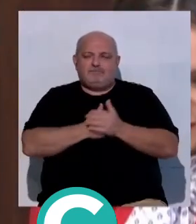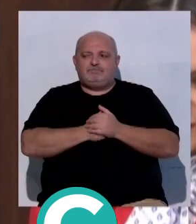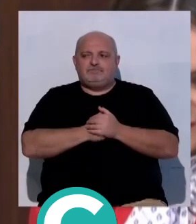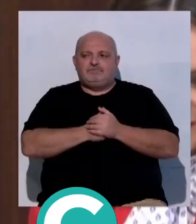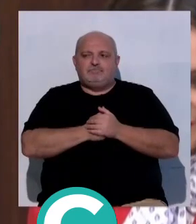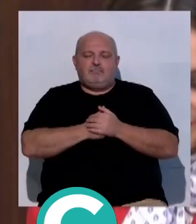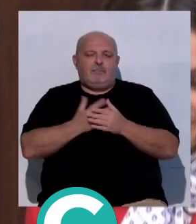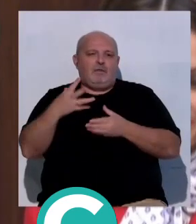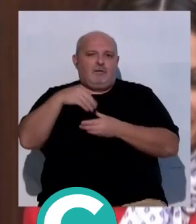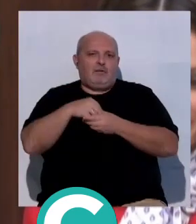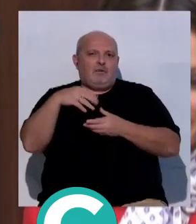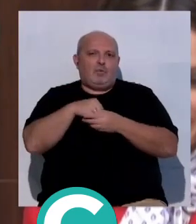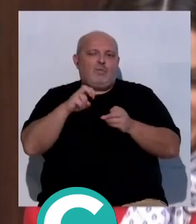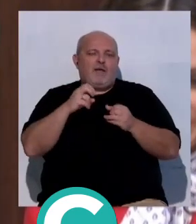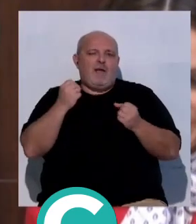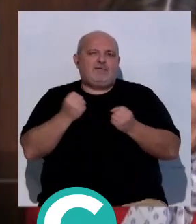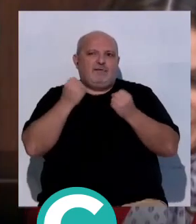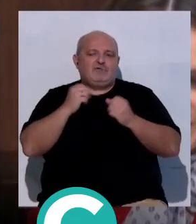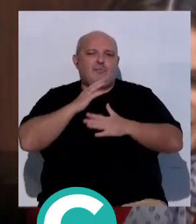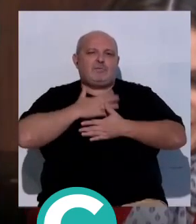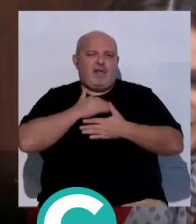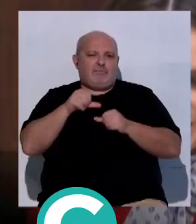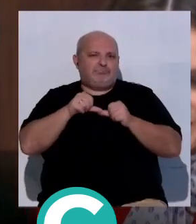que van a incorporarse nuevas actividades que son estas sorpresas que leamos además que van a